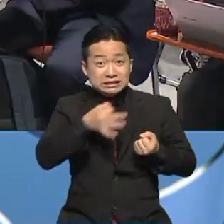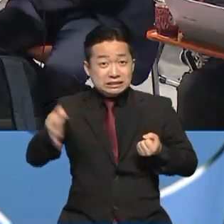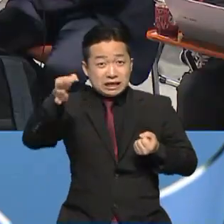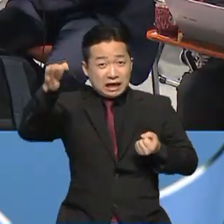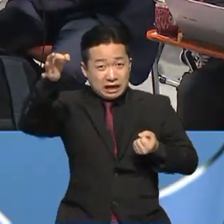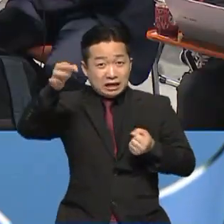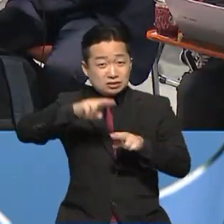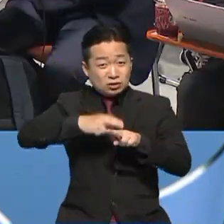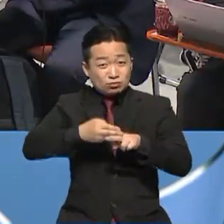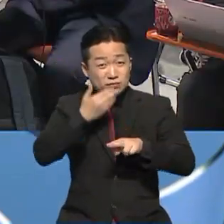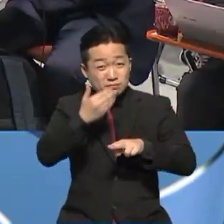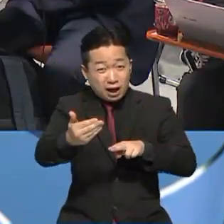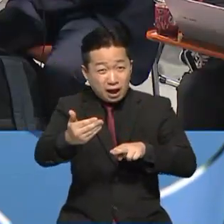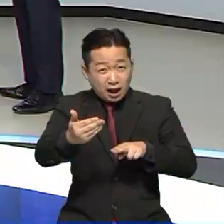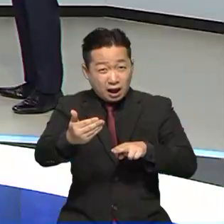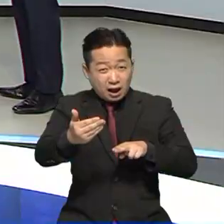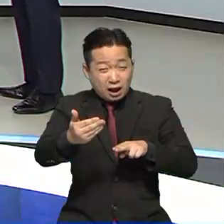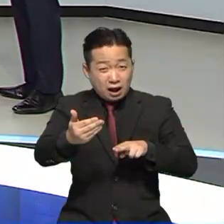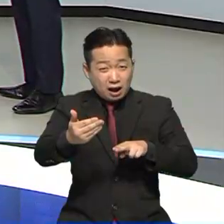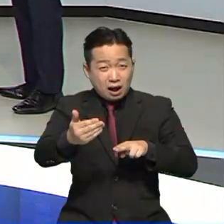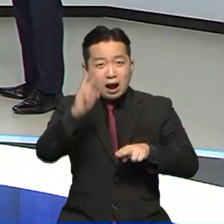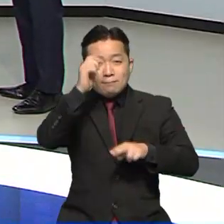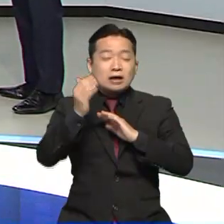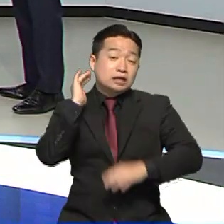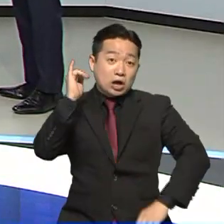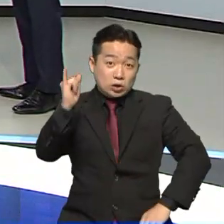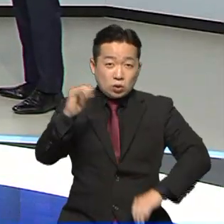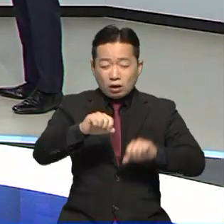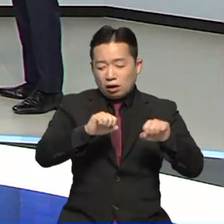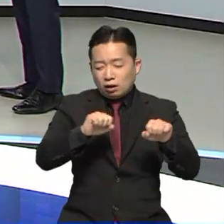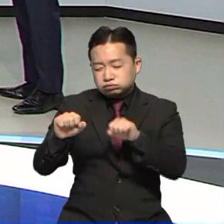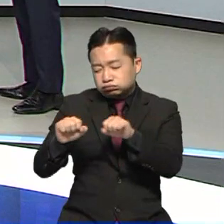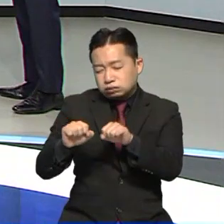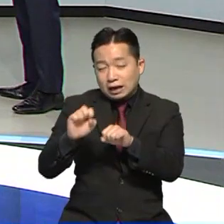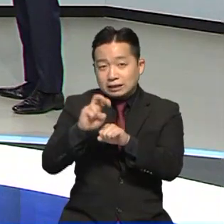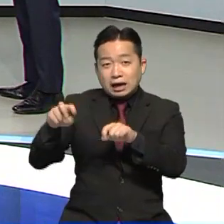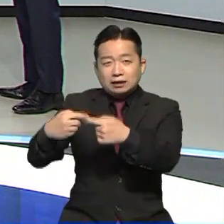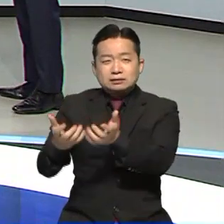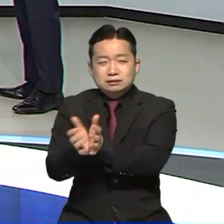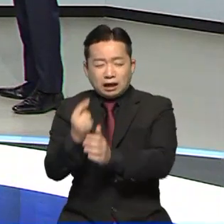당분간 박근혜 전 대통령의 일거수일투족에 야당이 주목할 수밖에 없을 겁니다.